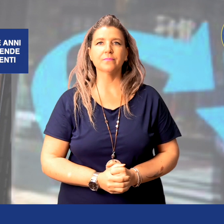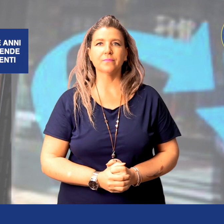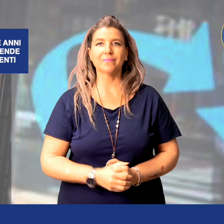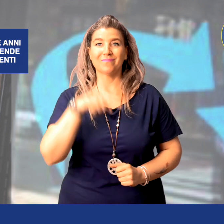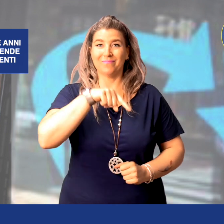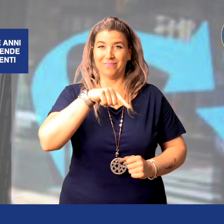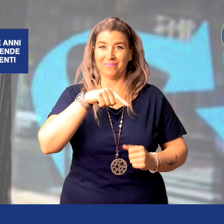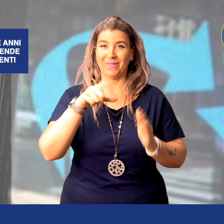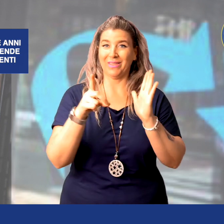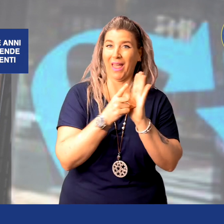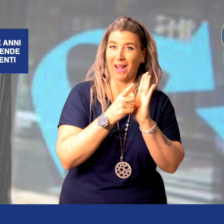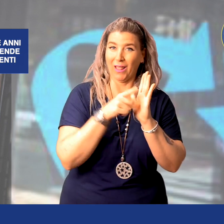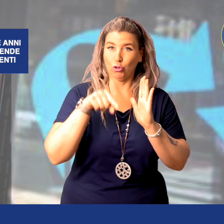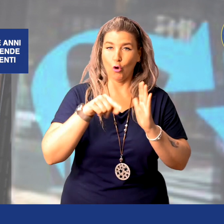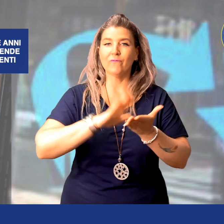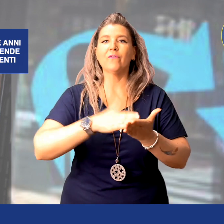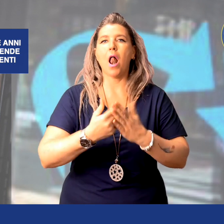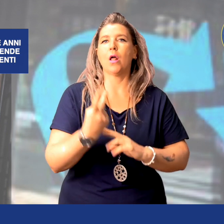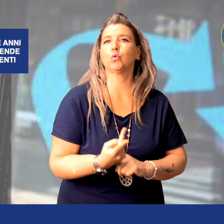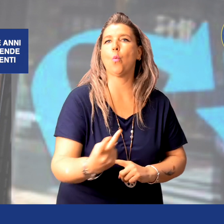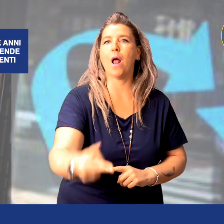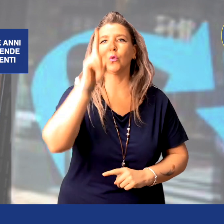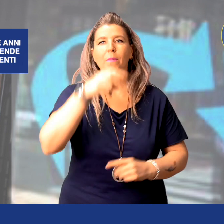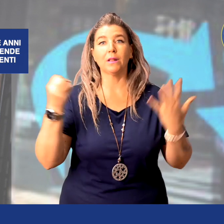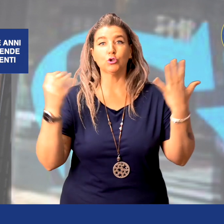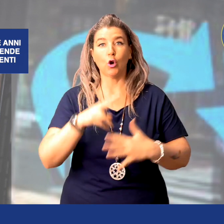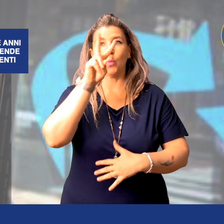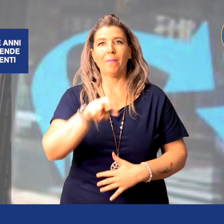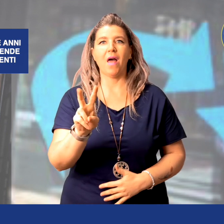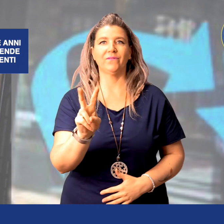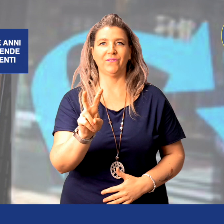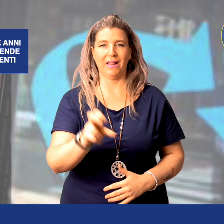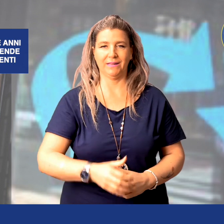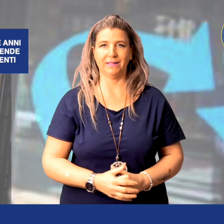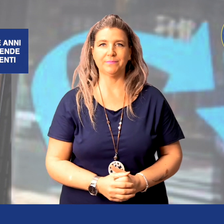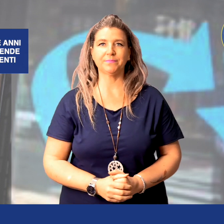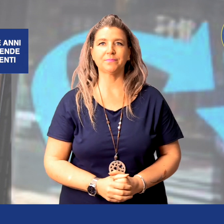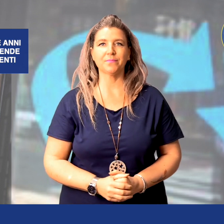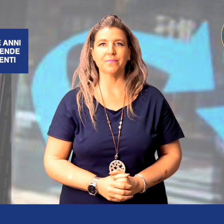Il decreto vale per due anni 2019 e 2020